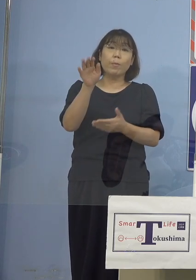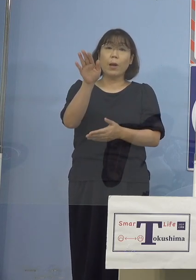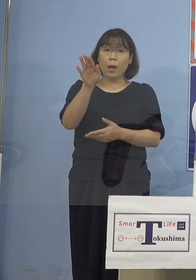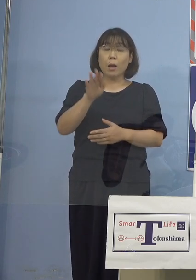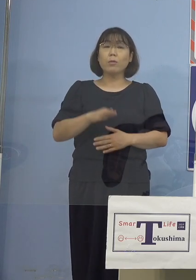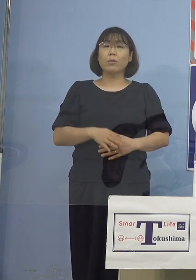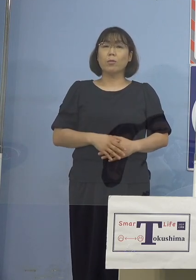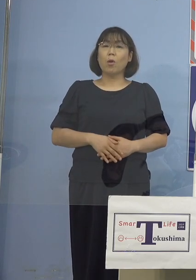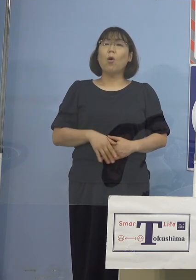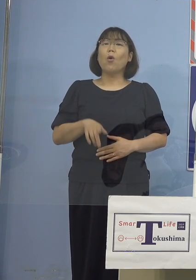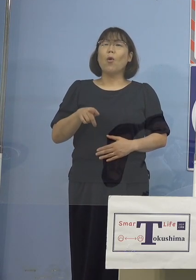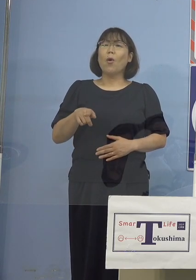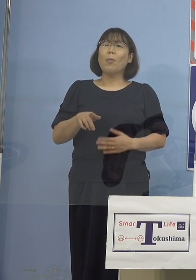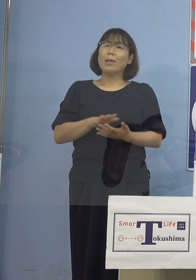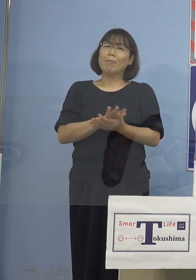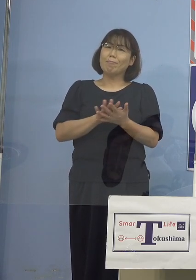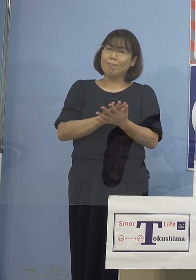そうなってくると またややこしくなってくるんですね